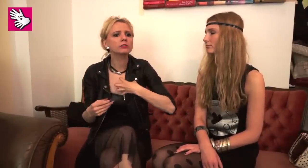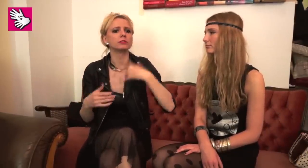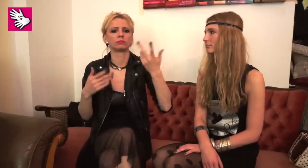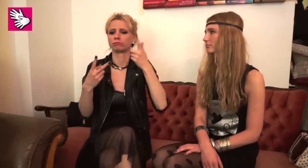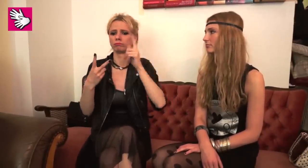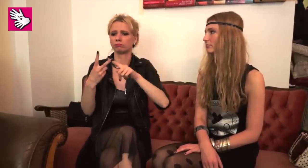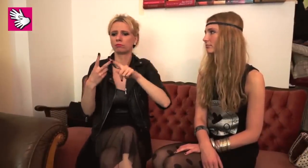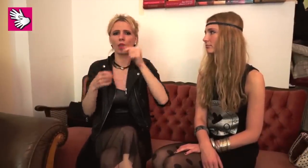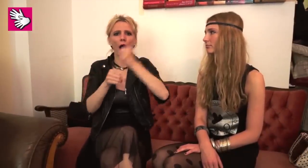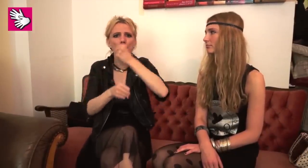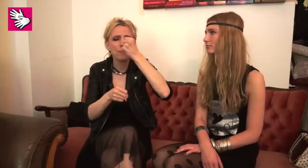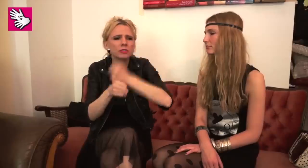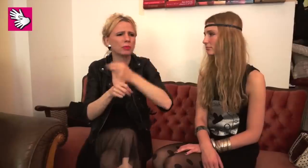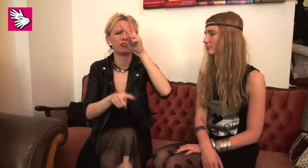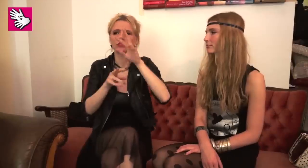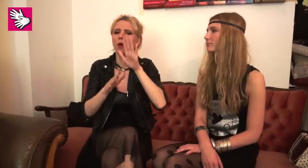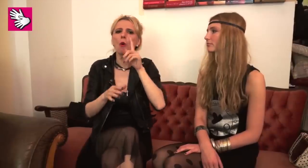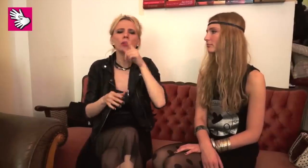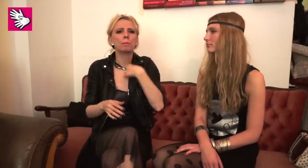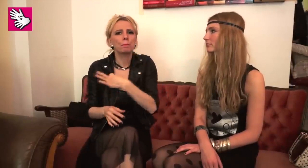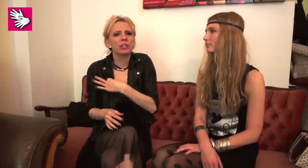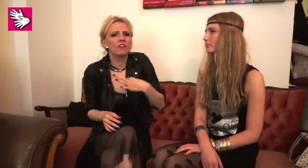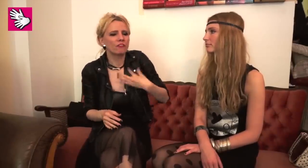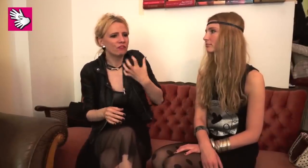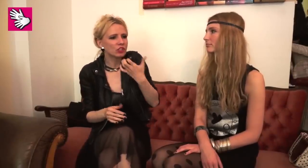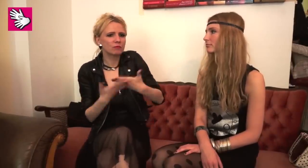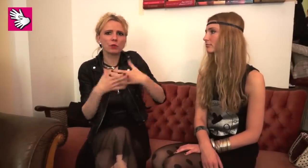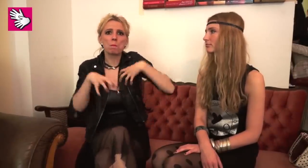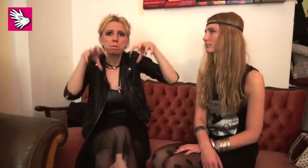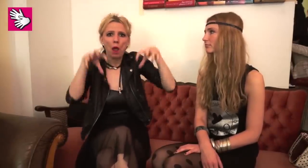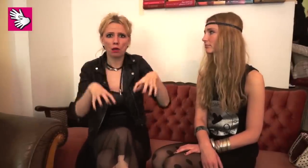Z.B. bei Noteinsätzen beim Arzt, oder im privaten Bereich bei Banken oder so.